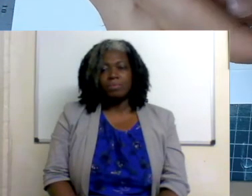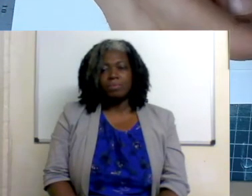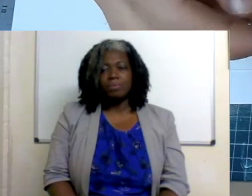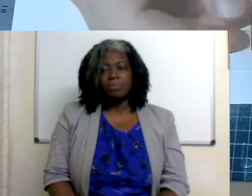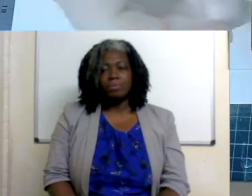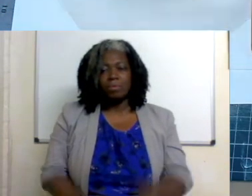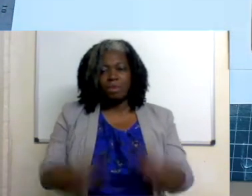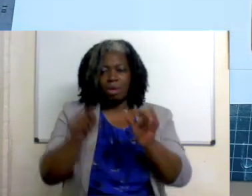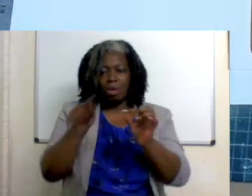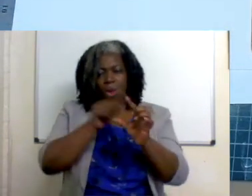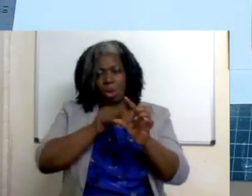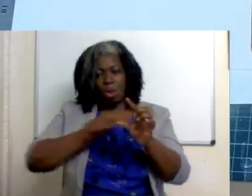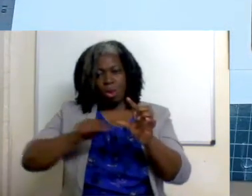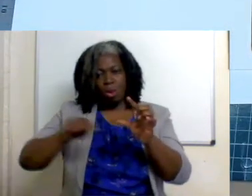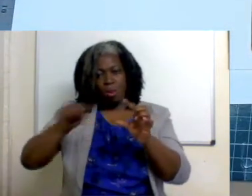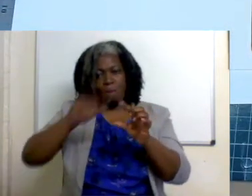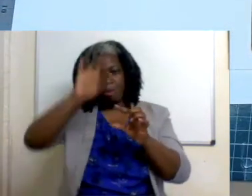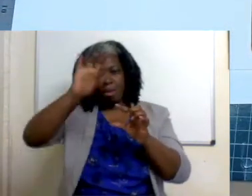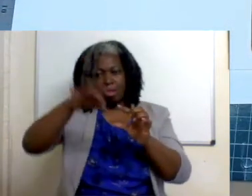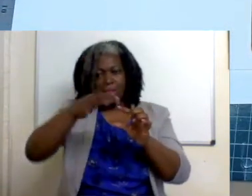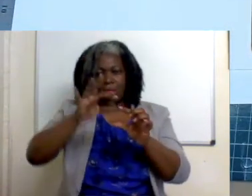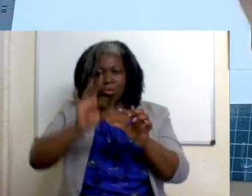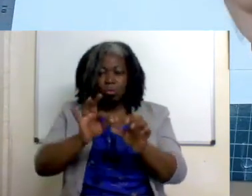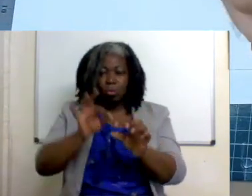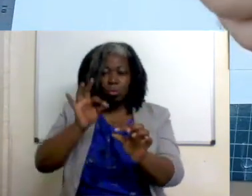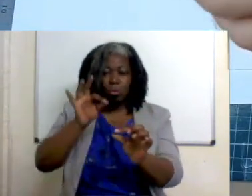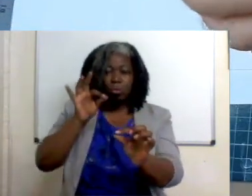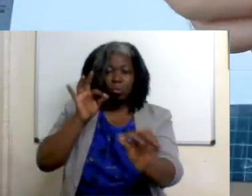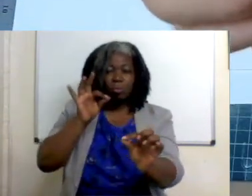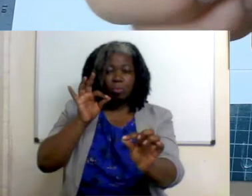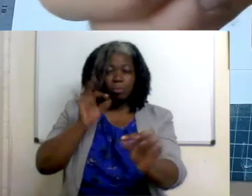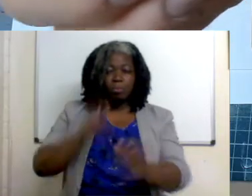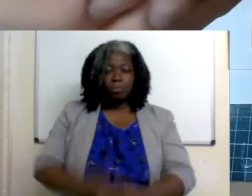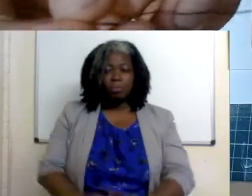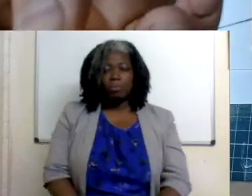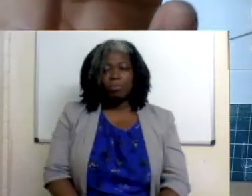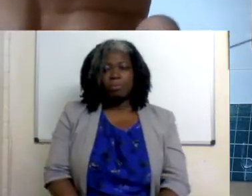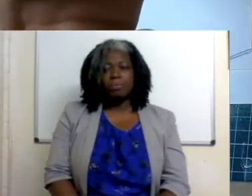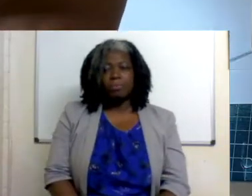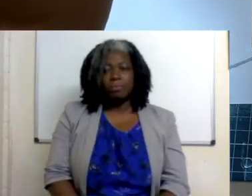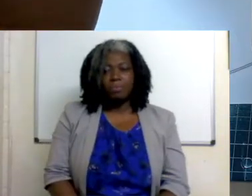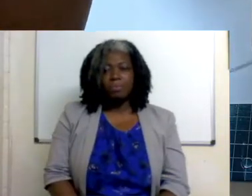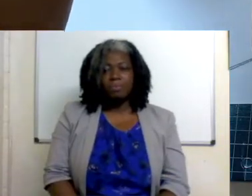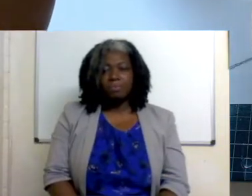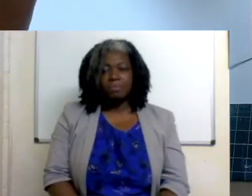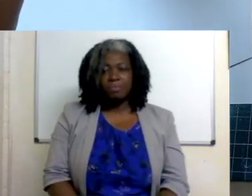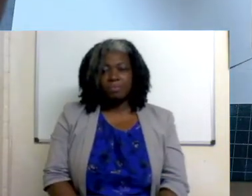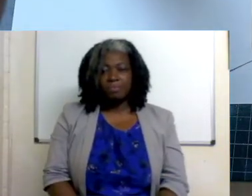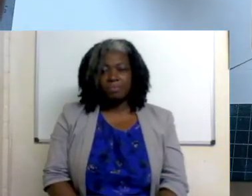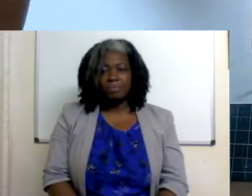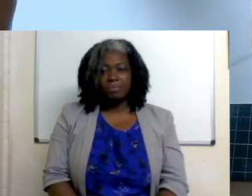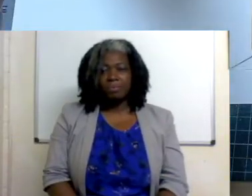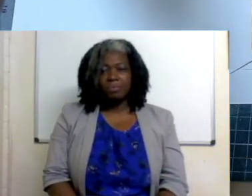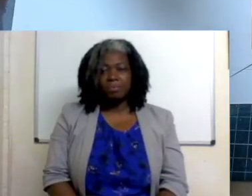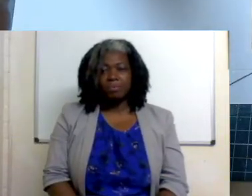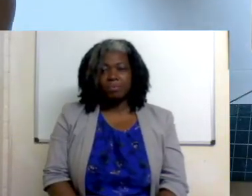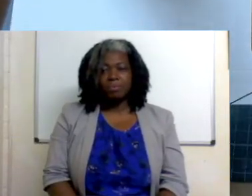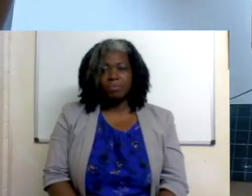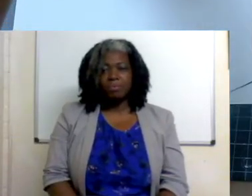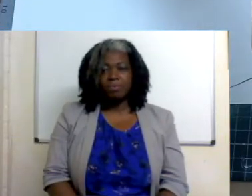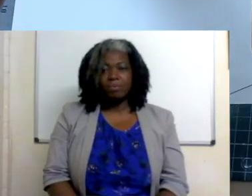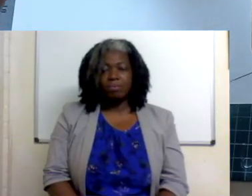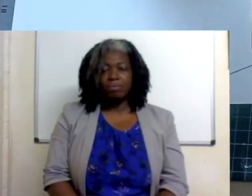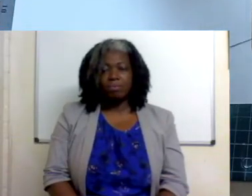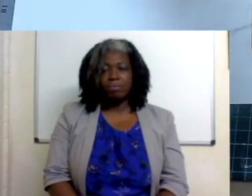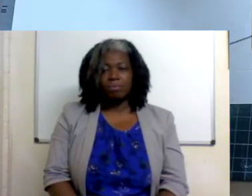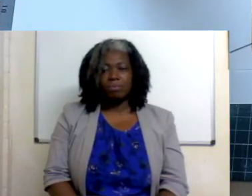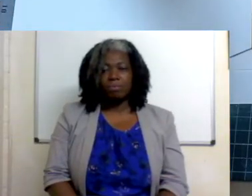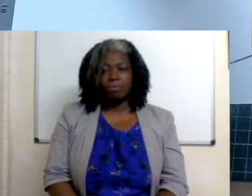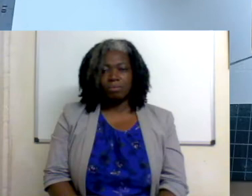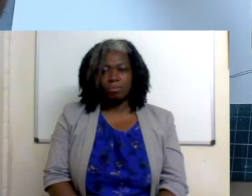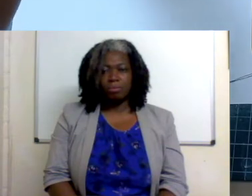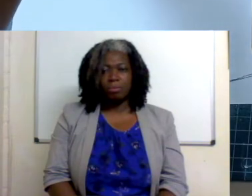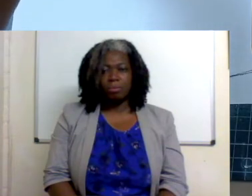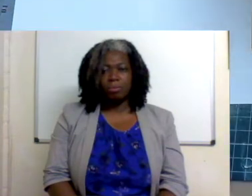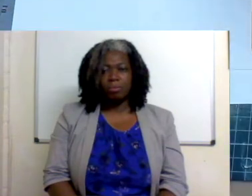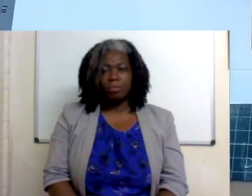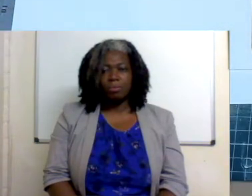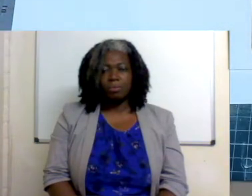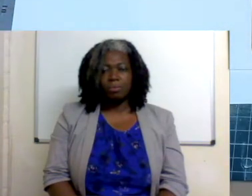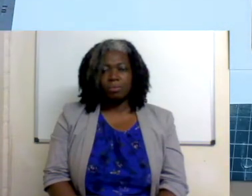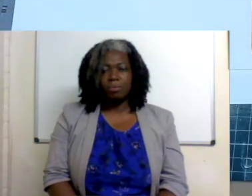Potom to prostrcim pres tu smycku, takhle. Dobre, zase udelam to